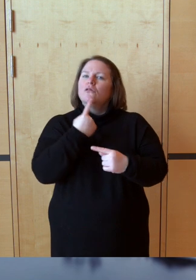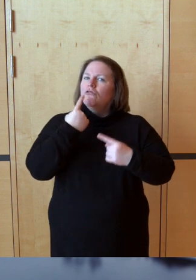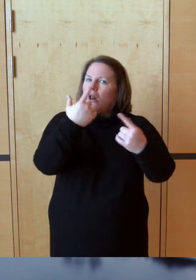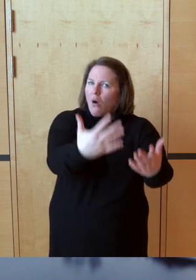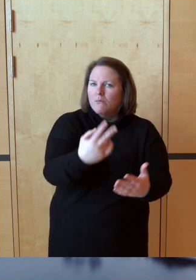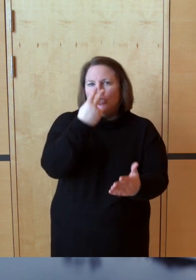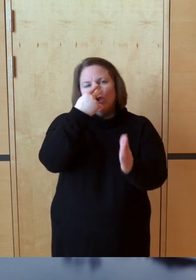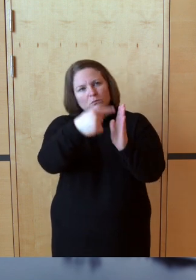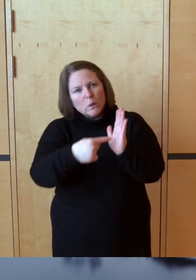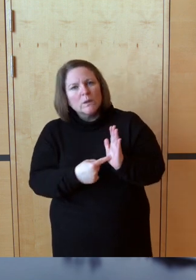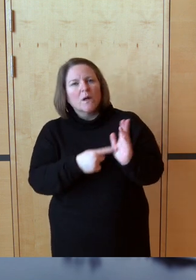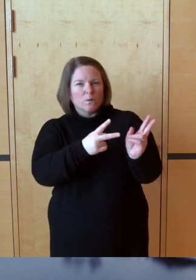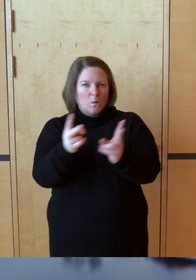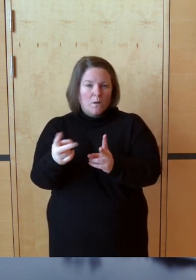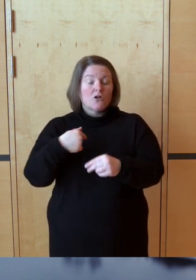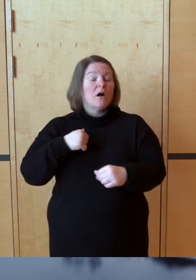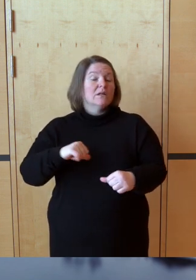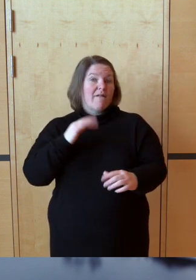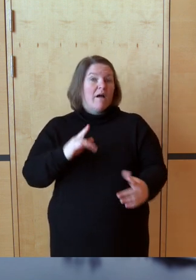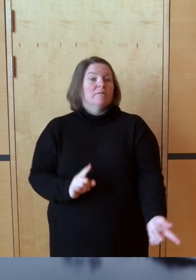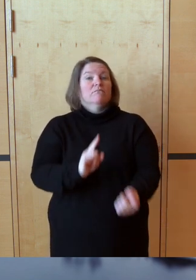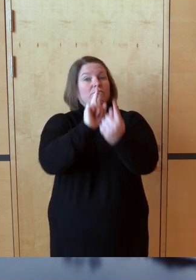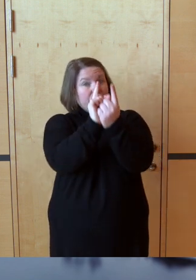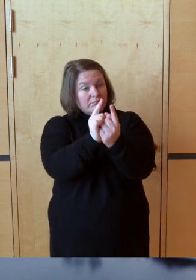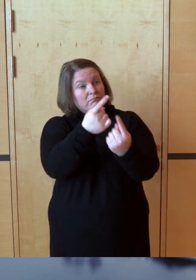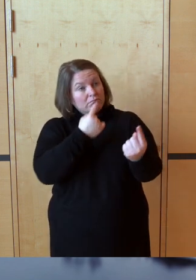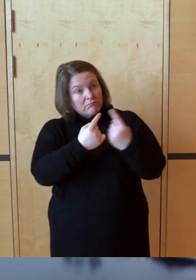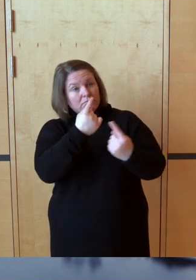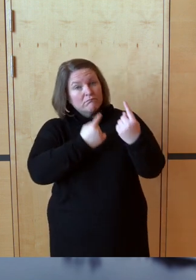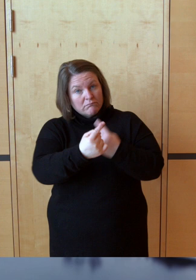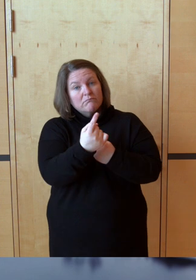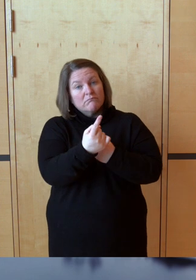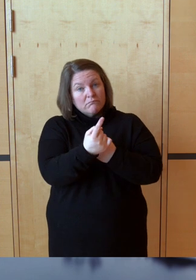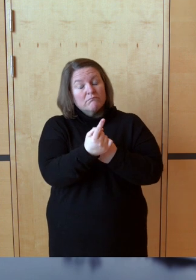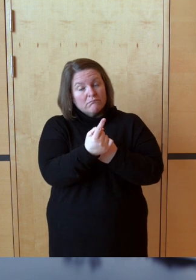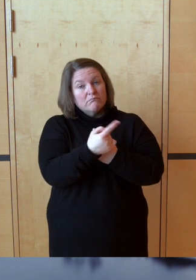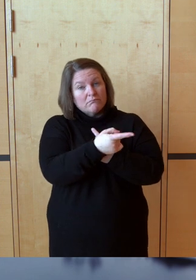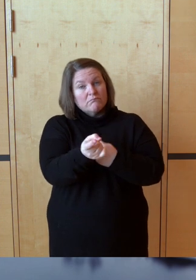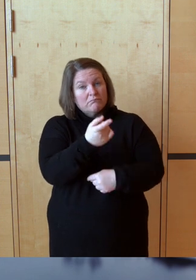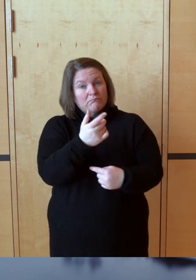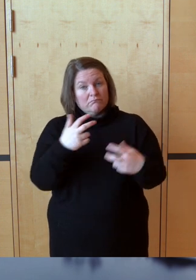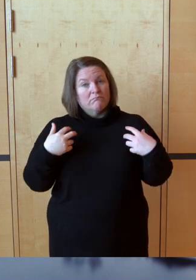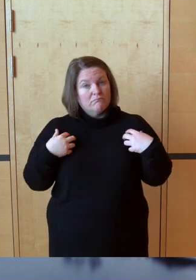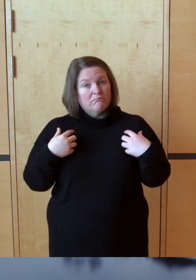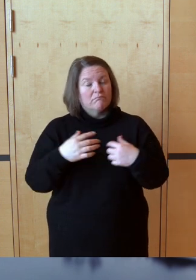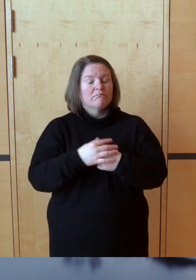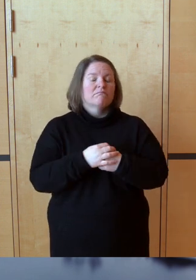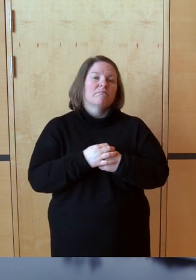Osv Jag själv också träffa delar av personalen som har haft funderingar runt det här Och